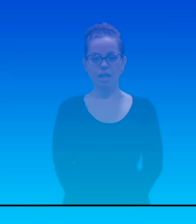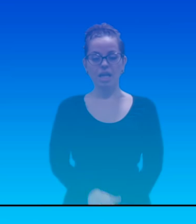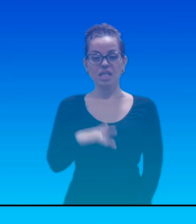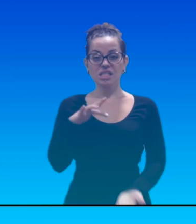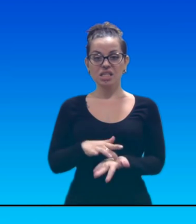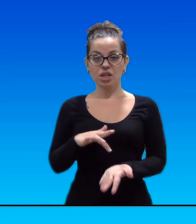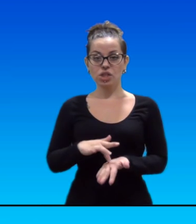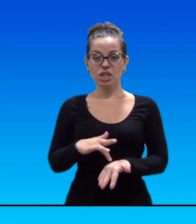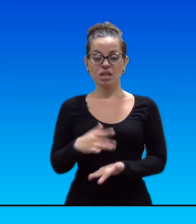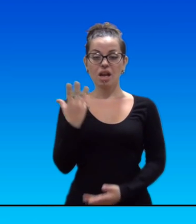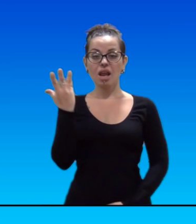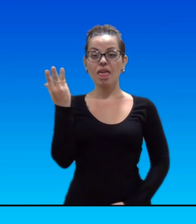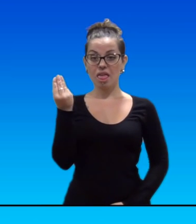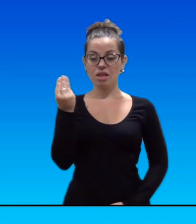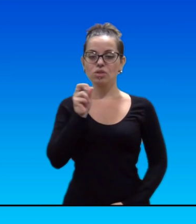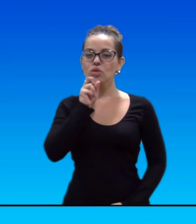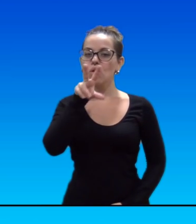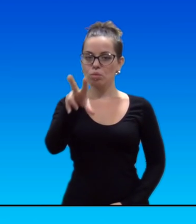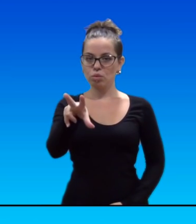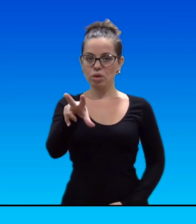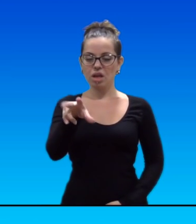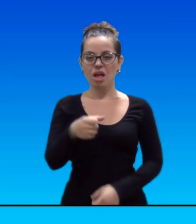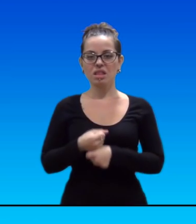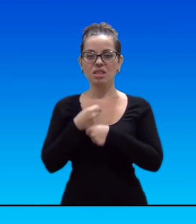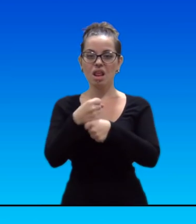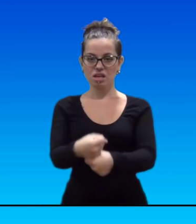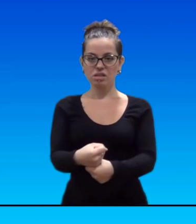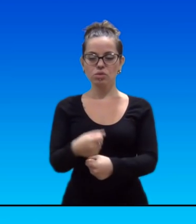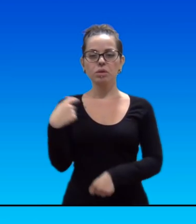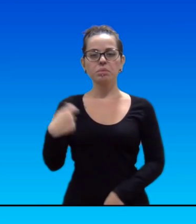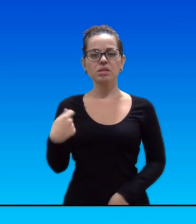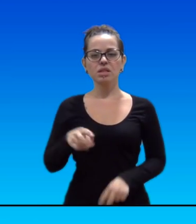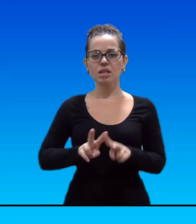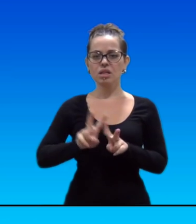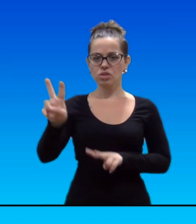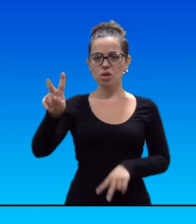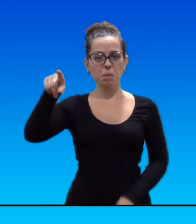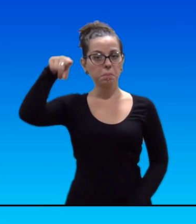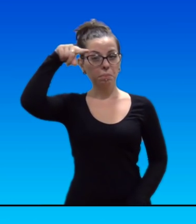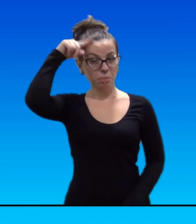La Sede Centrale ENS comunica che la delegazione ENS composta dal Presidente Nazionale Giuseppe Petrucci